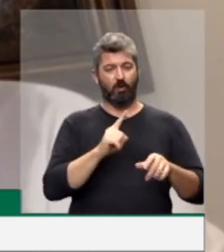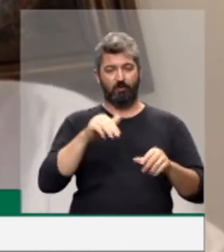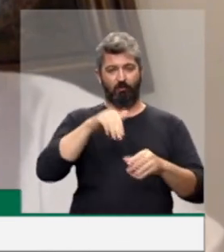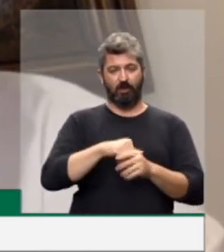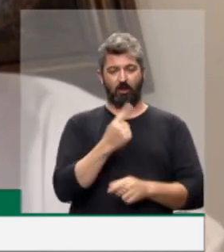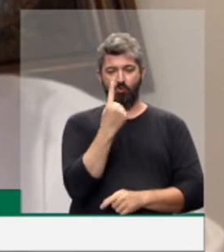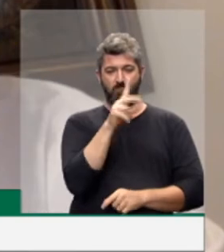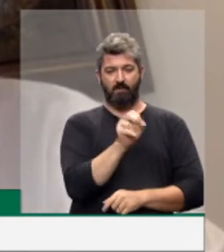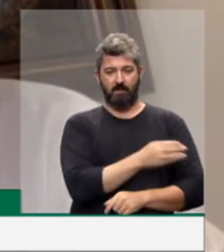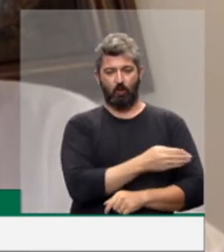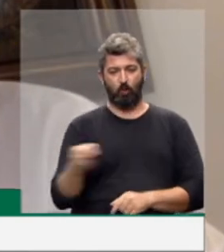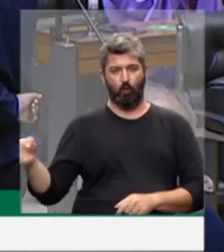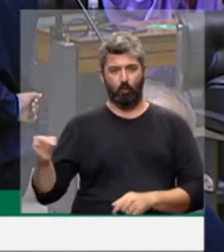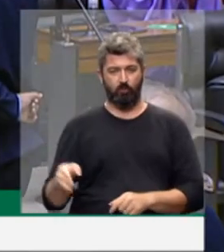MAS QUE MERECEM UM CUIDADO E UMA ATENÇÃO QUE NÓS NÃO